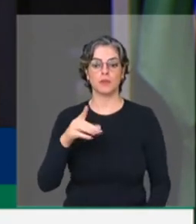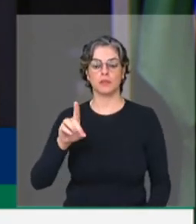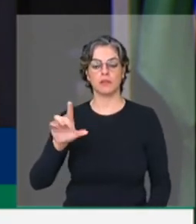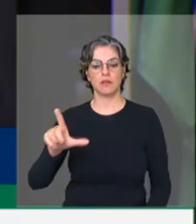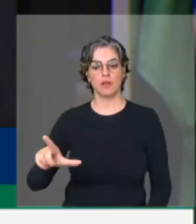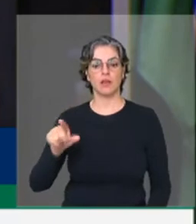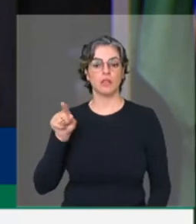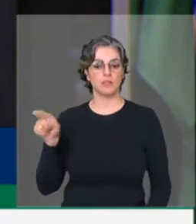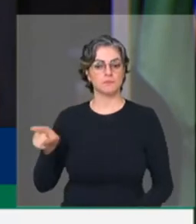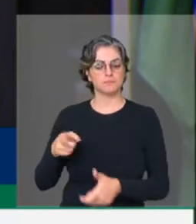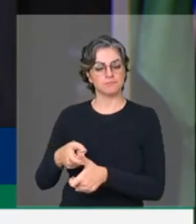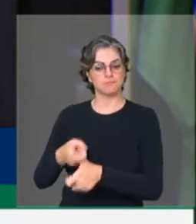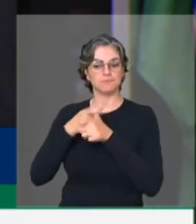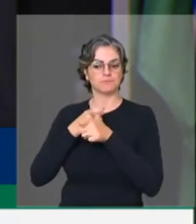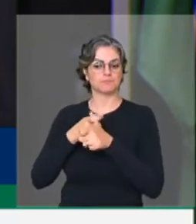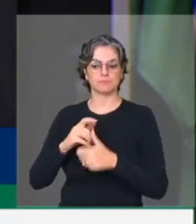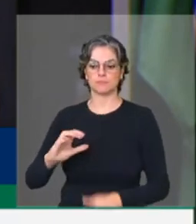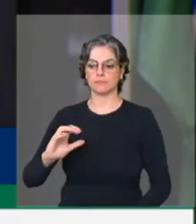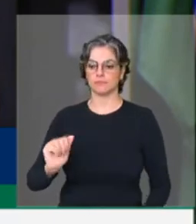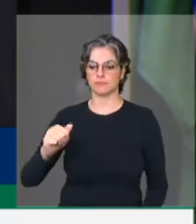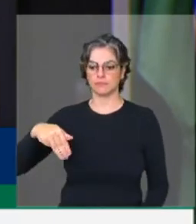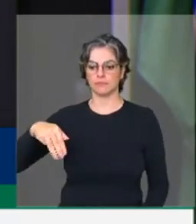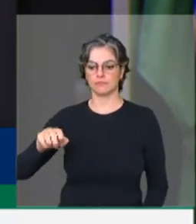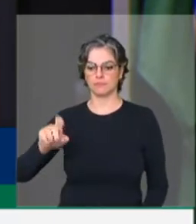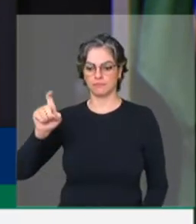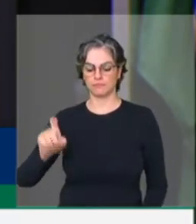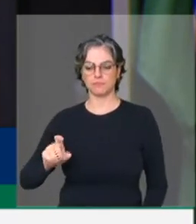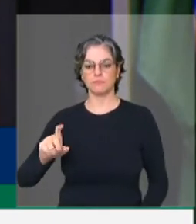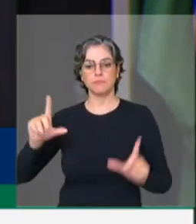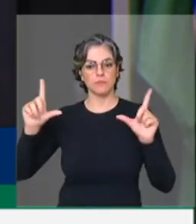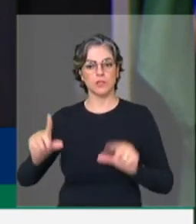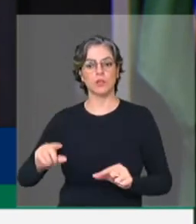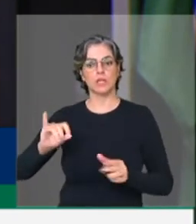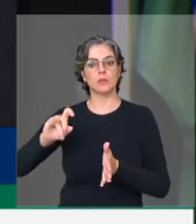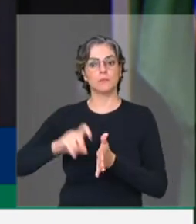PAUTAR O PDL PARA SUSPENDER O ATO DA CAMEX QUE REDUZIU IMPOSTO DE IMPORTAÇÃO NESSE MOMENTO, COMPROMETENDO AINDA